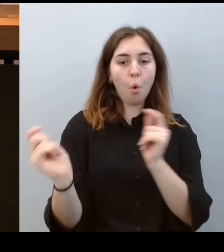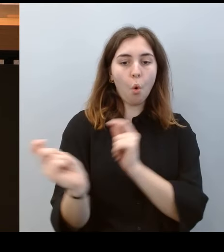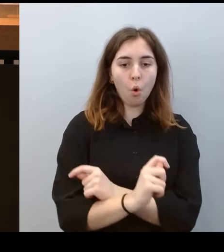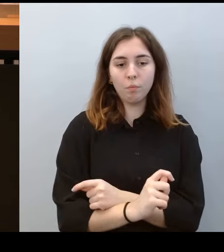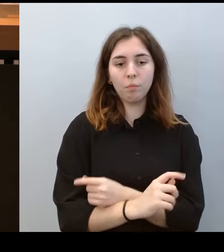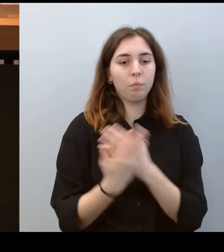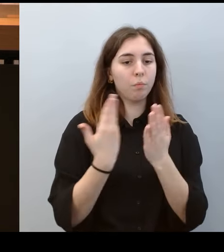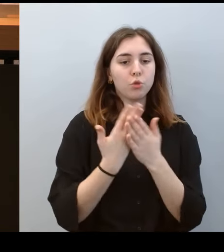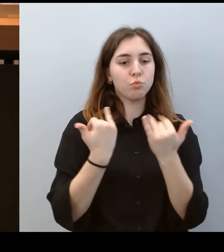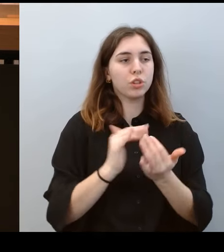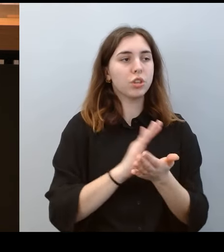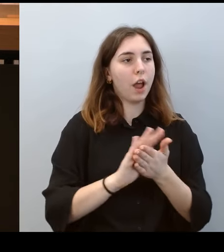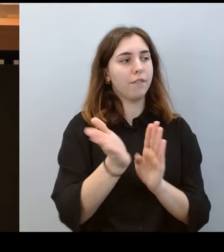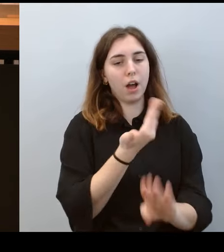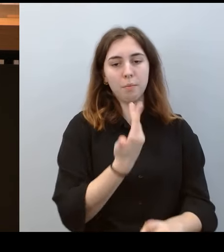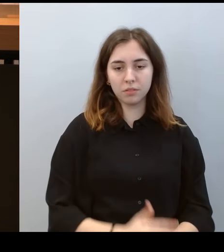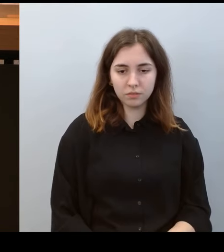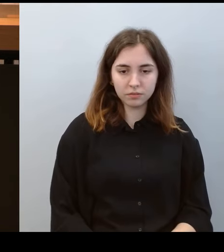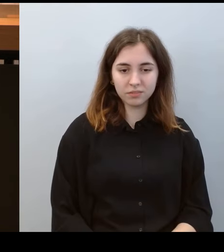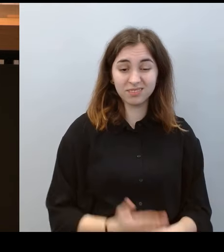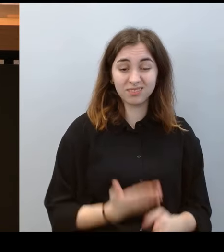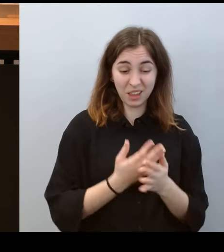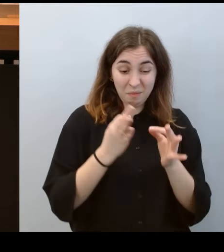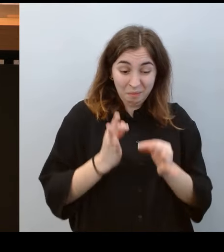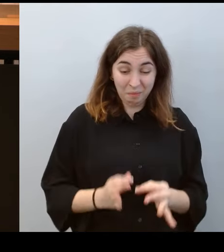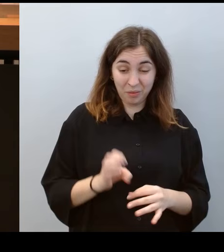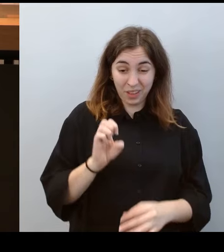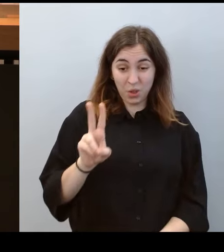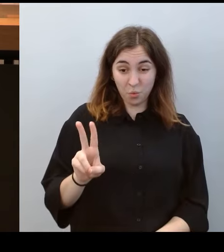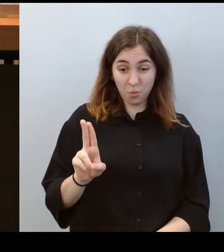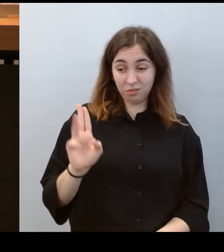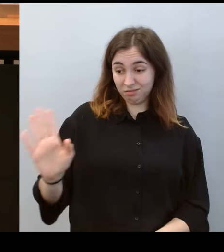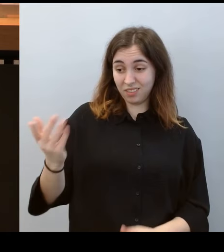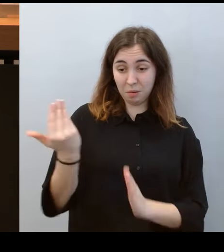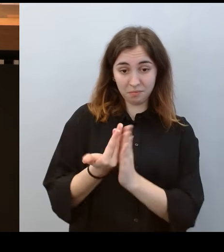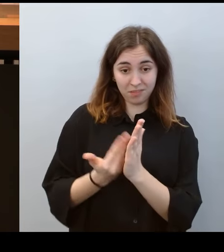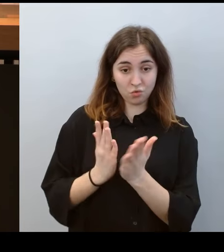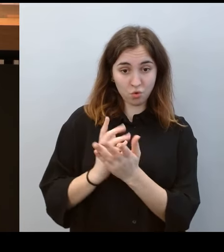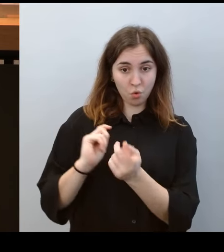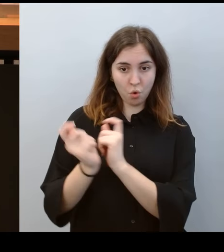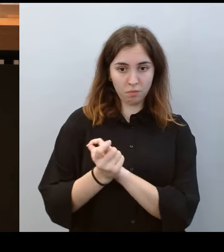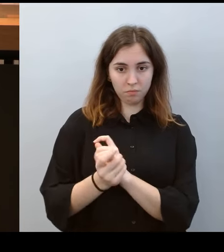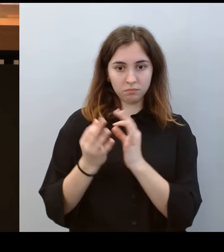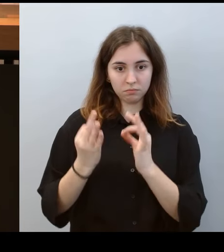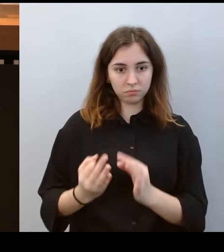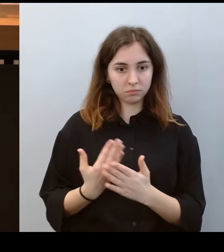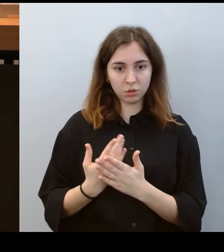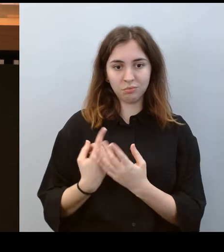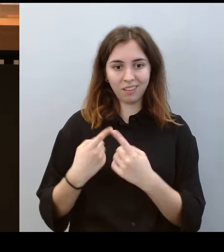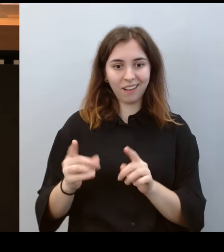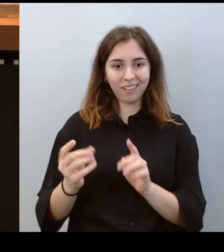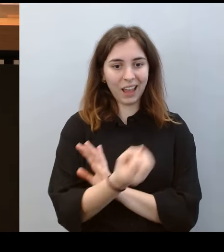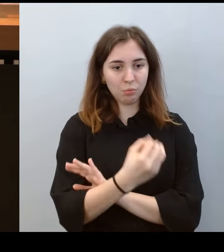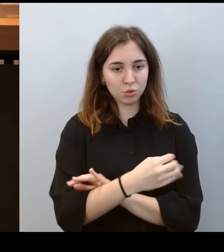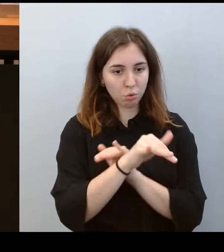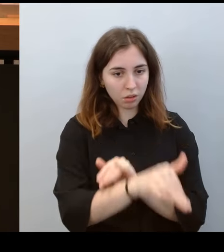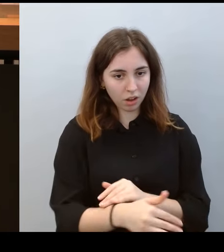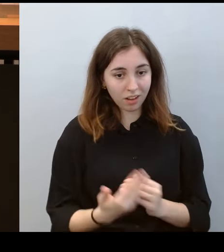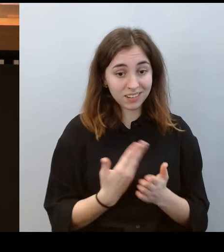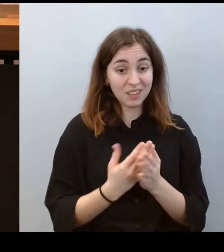sich irgendwelche Rahmenbedingungen. Sie haben Einträge von anderen Emissionen. Da unterscheiden übrigens die Messstationen ja nicht so, sie haben